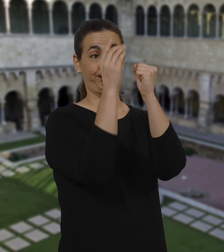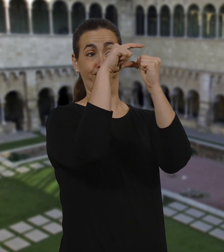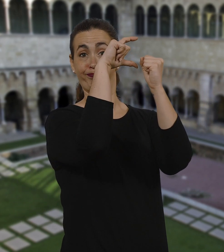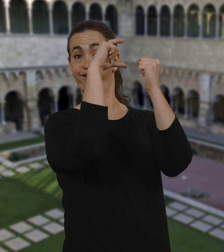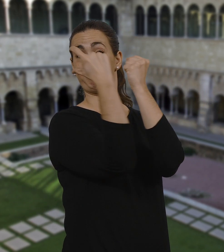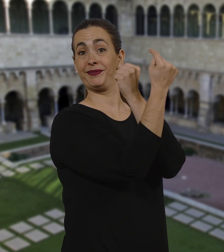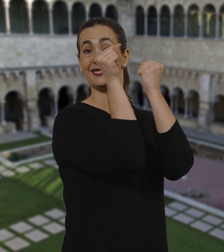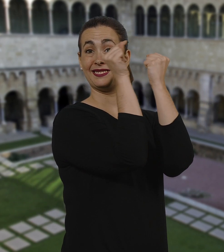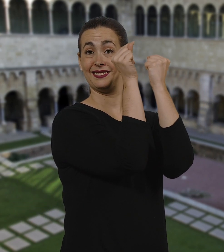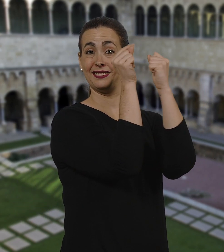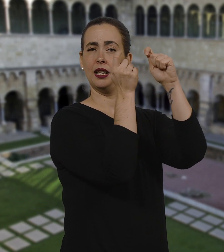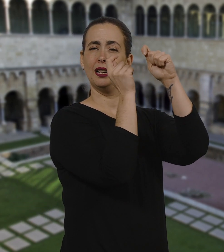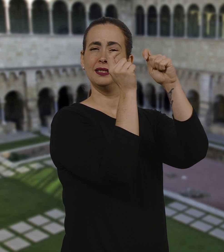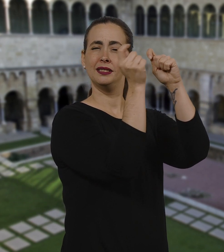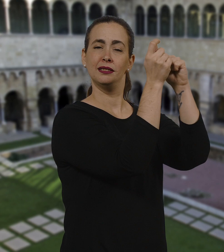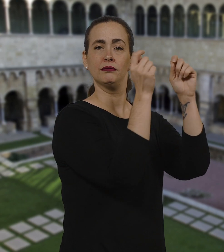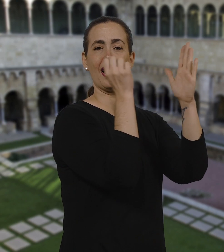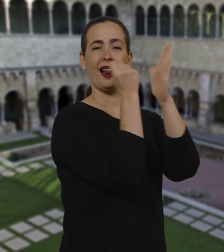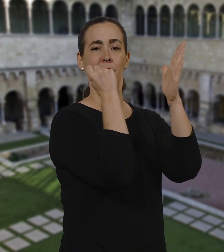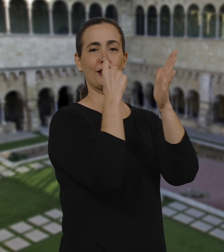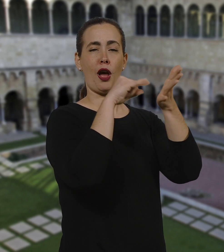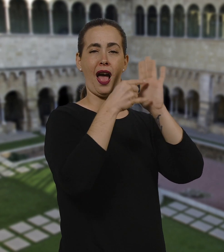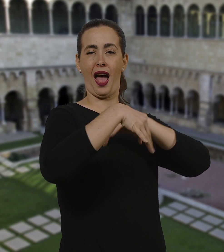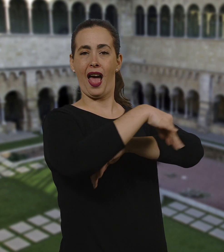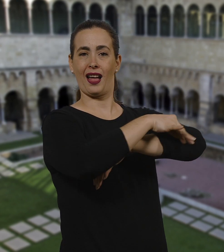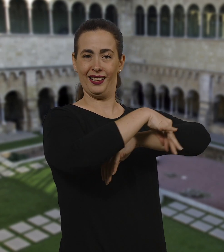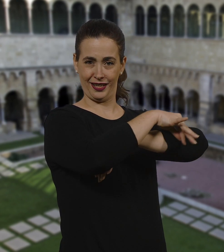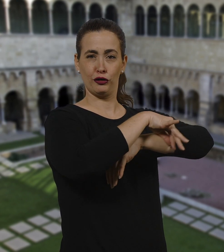la part superior dels angles és emmarcada per elements arquitectònics